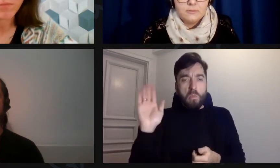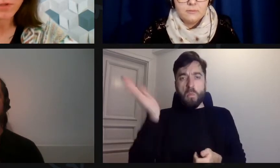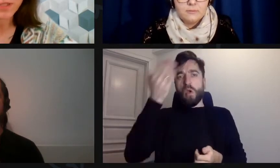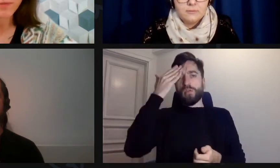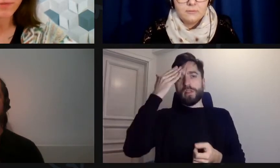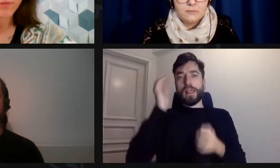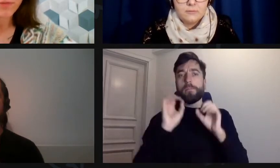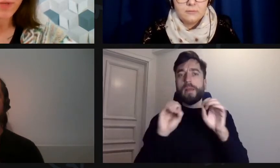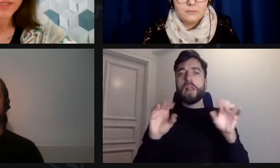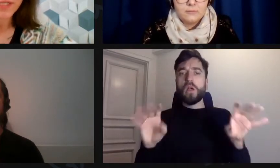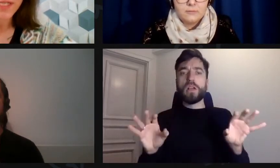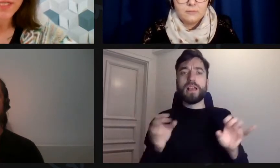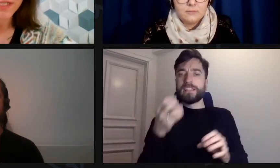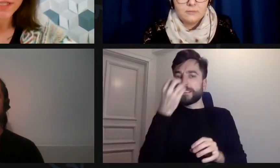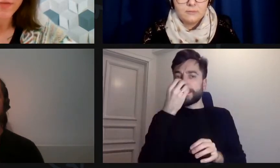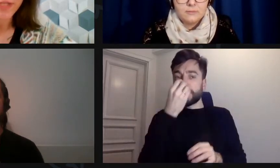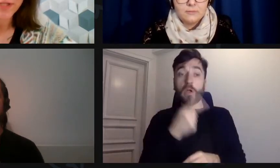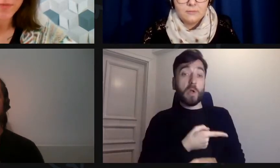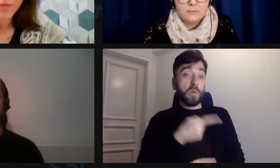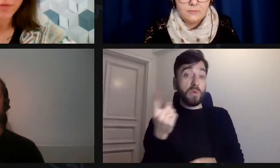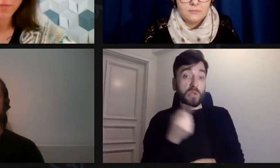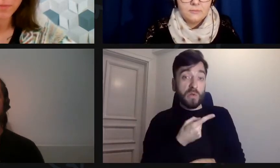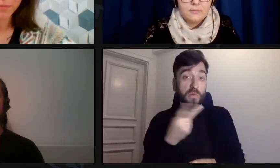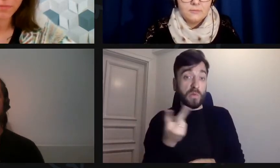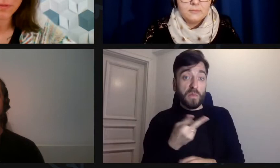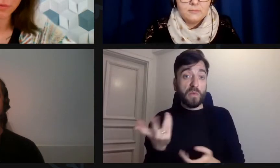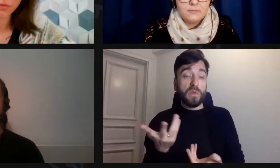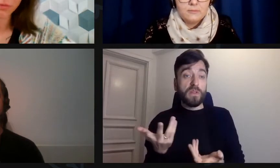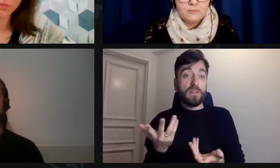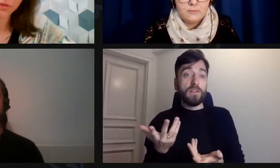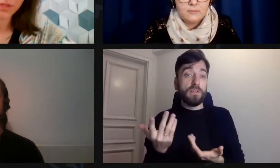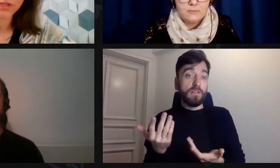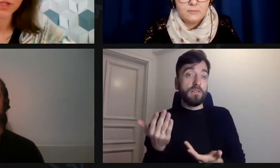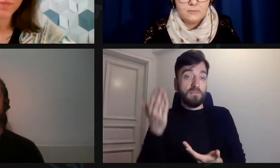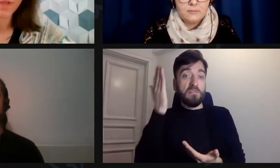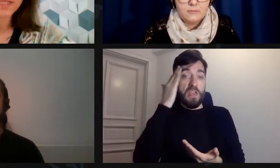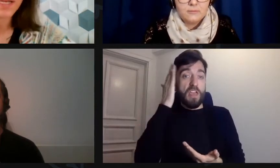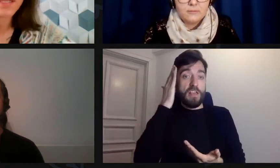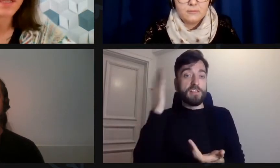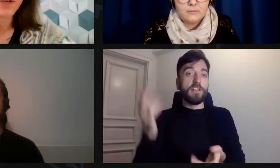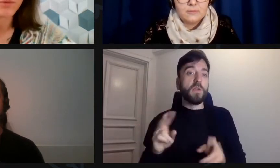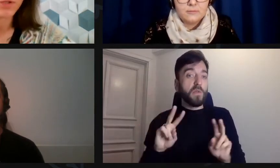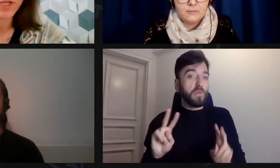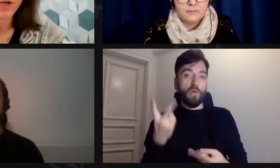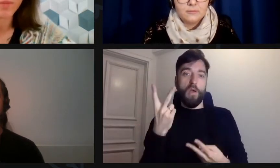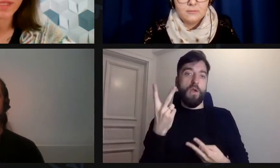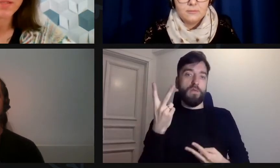może wy właśnie zaczęliście w taki sposób?